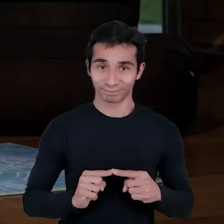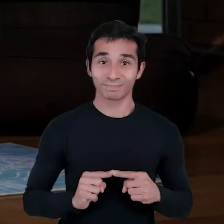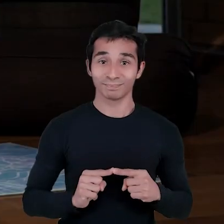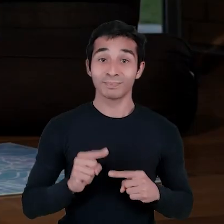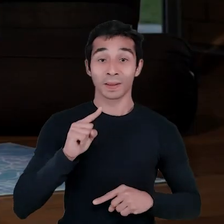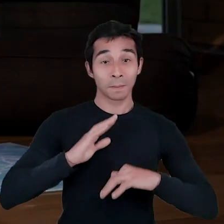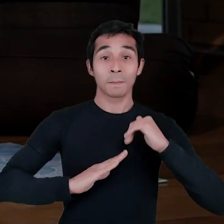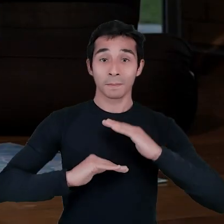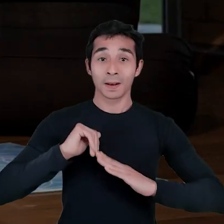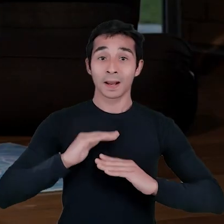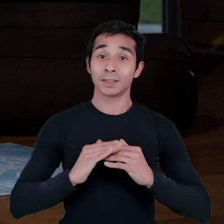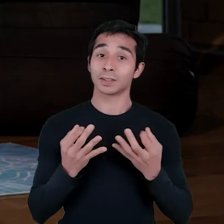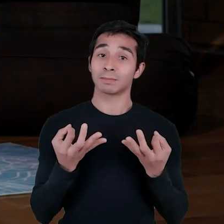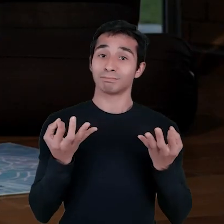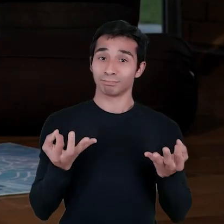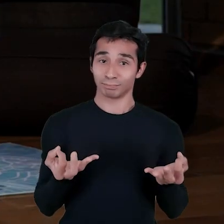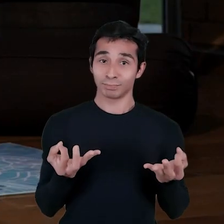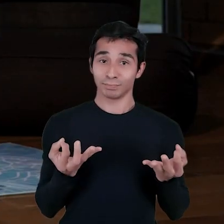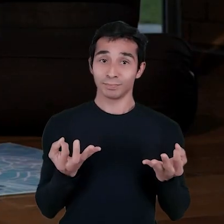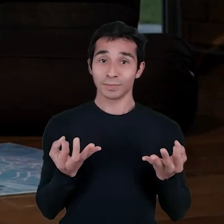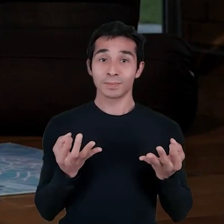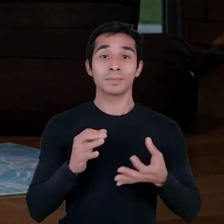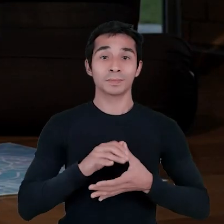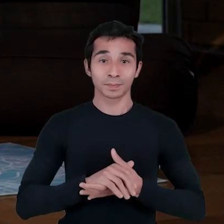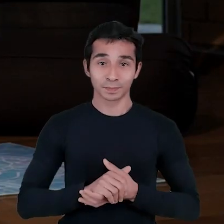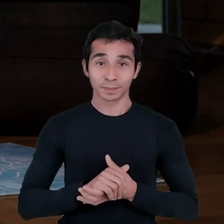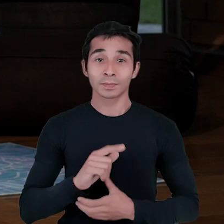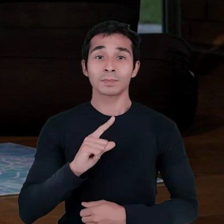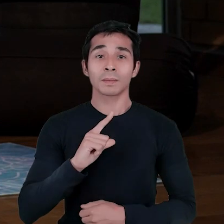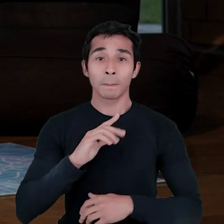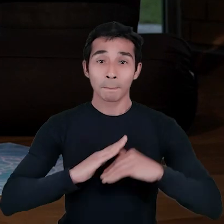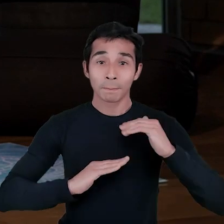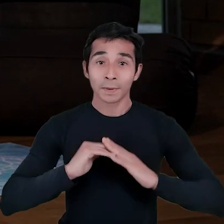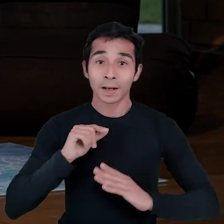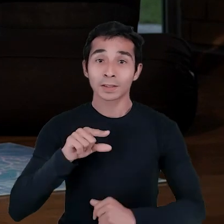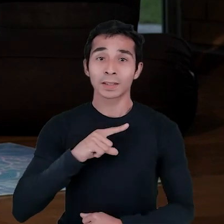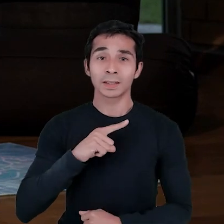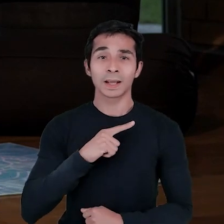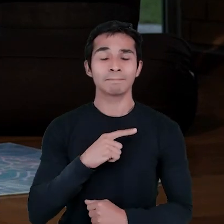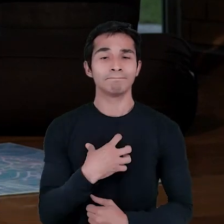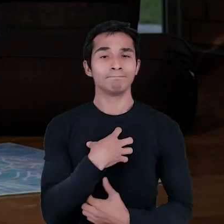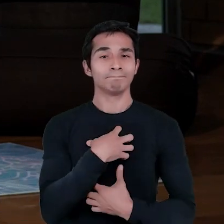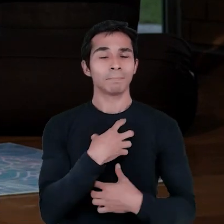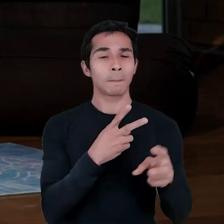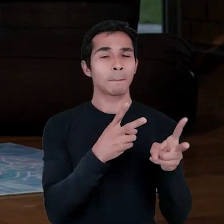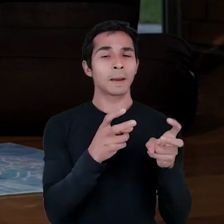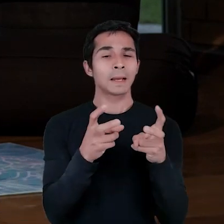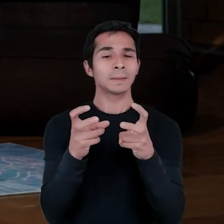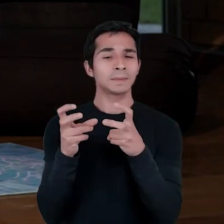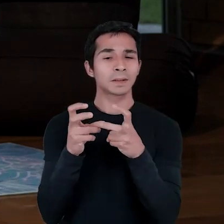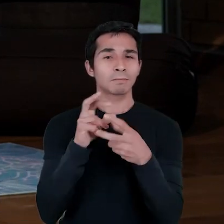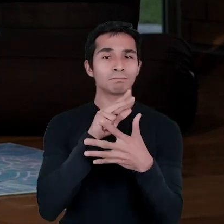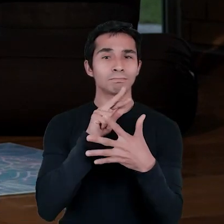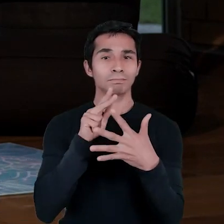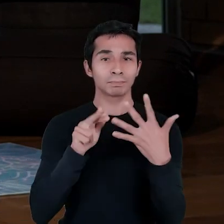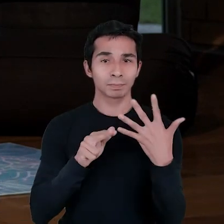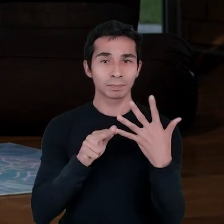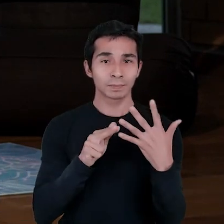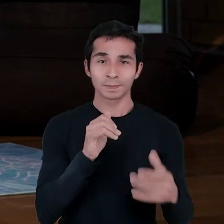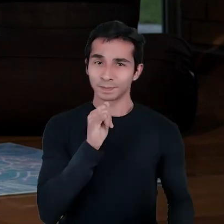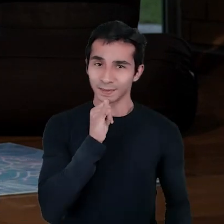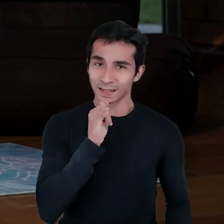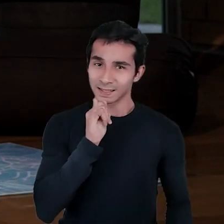Nesse sentido, tudo o que experimentamos nas práticas de hatha yoga envolvem diferentes dimensões de percepção.